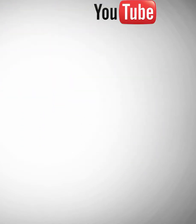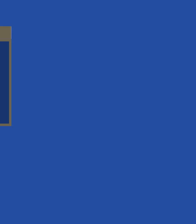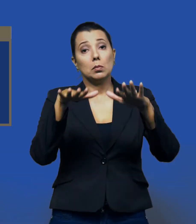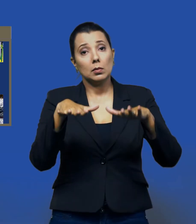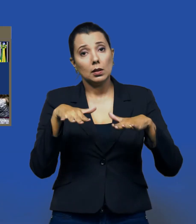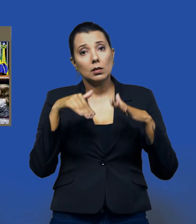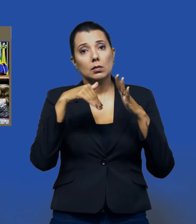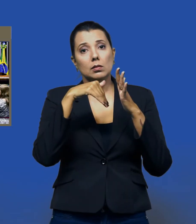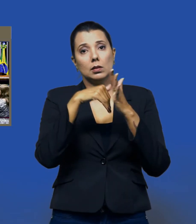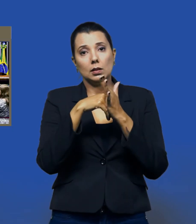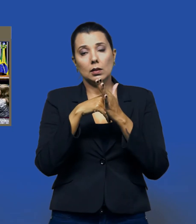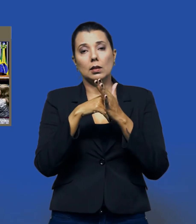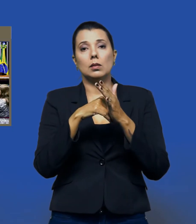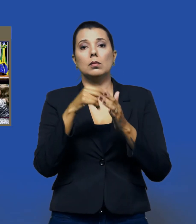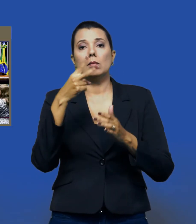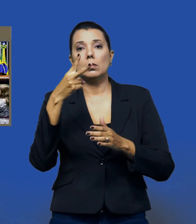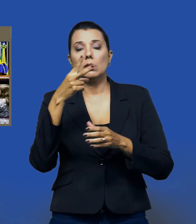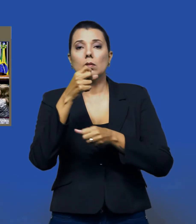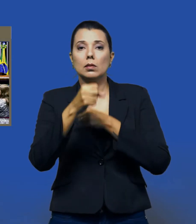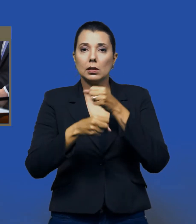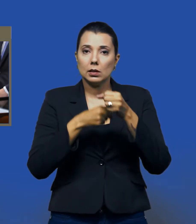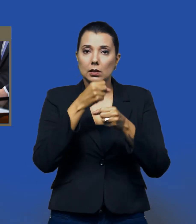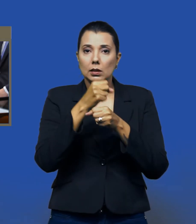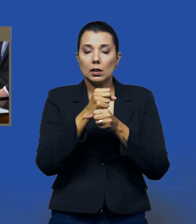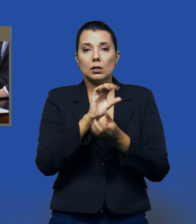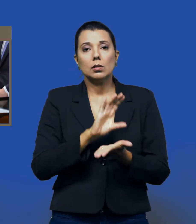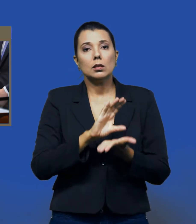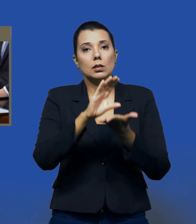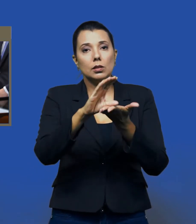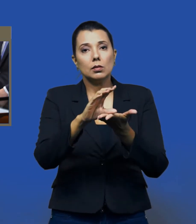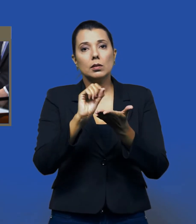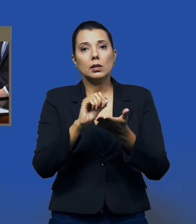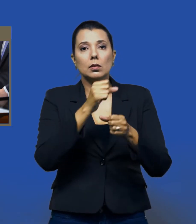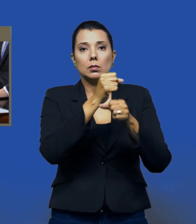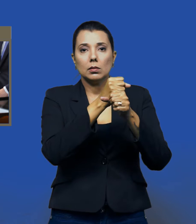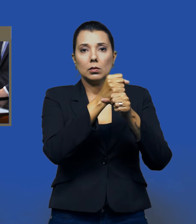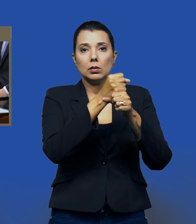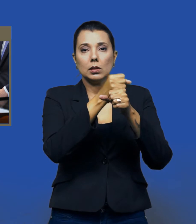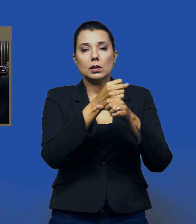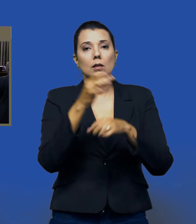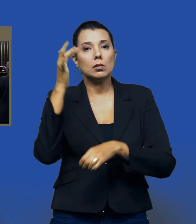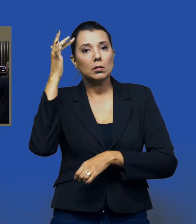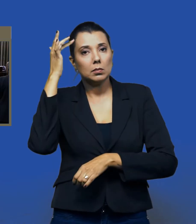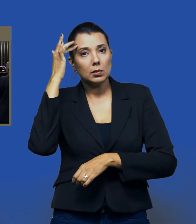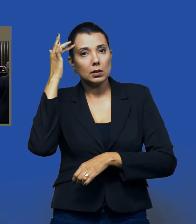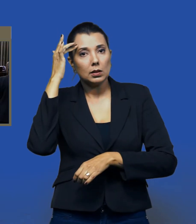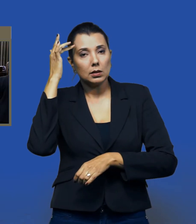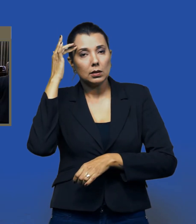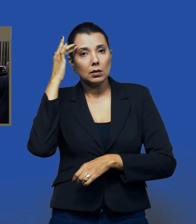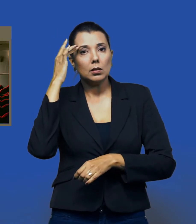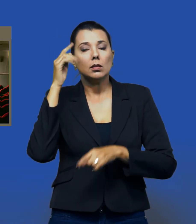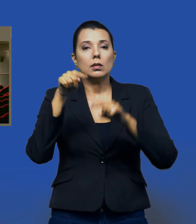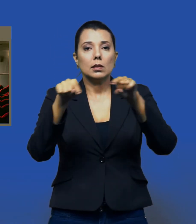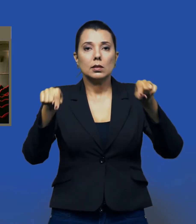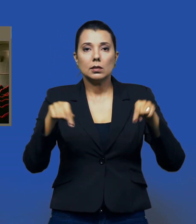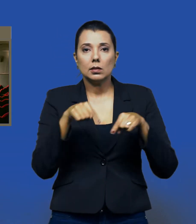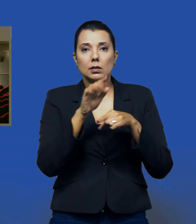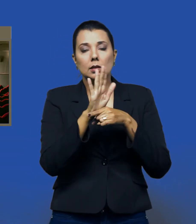O Plenário do Senado prorrogou por mais dois anos os incentivos à construção e modernização de salas de cinema.